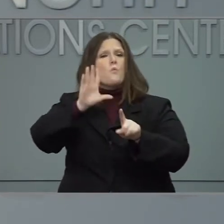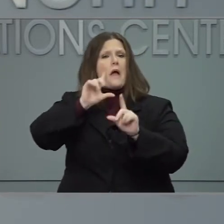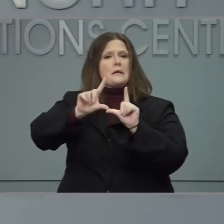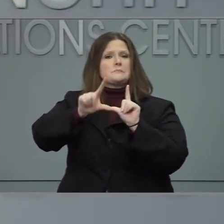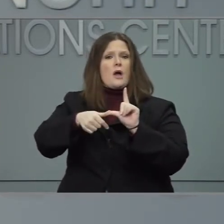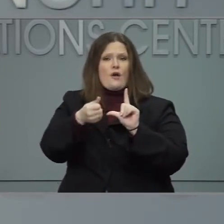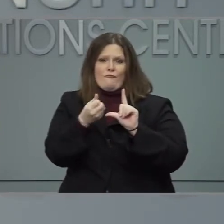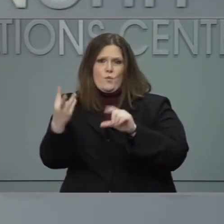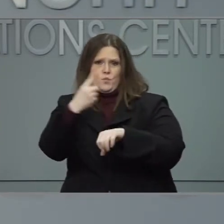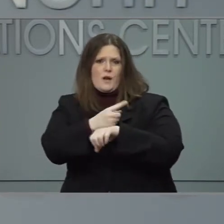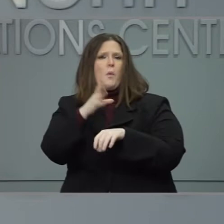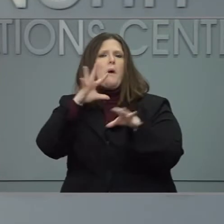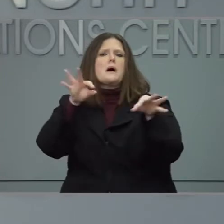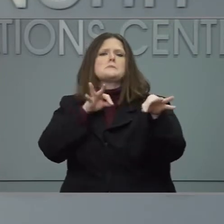Doctor escogí.